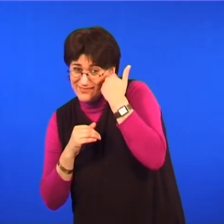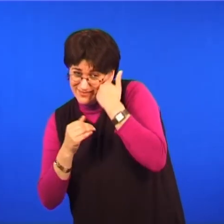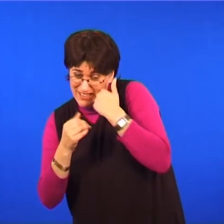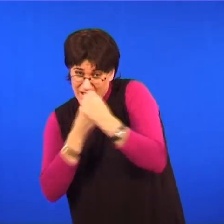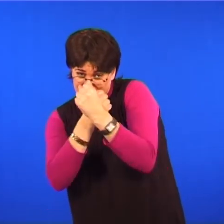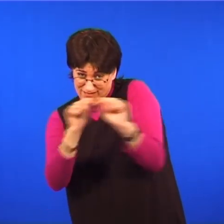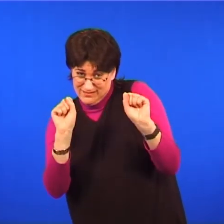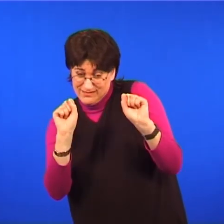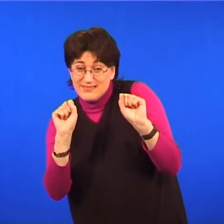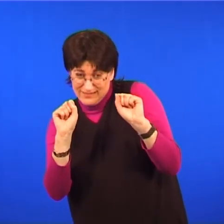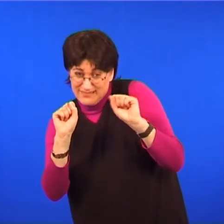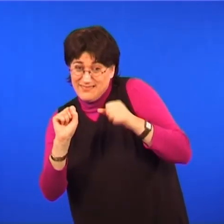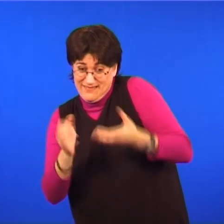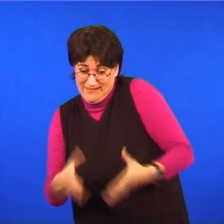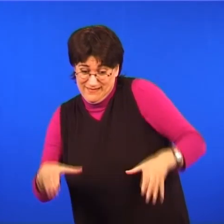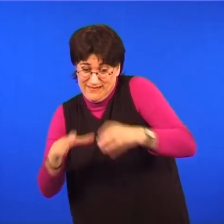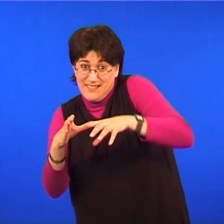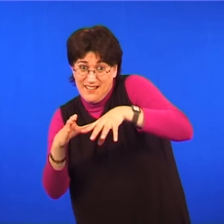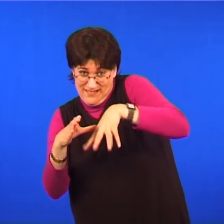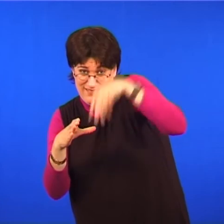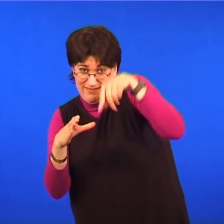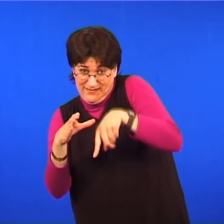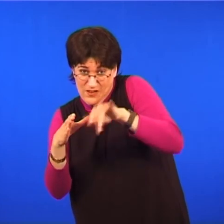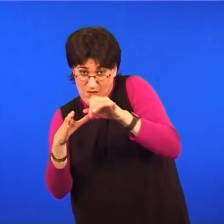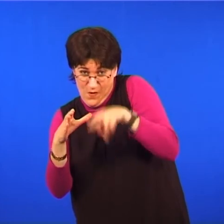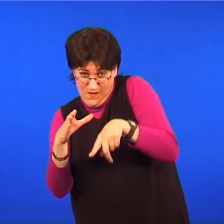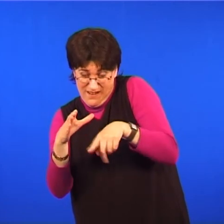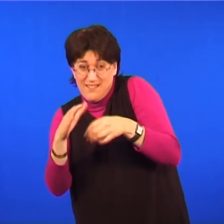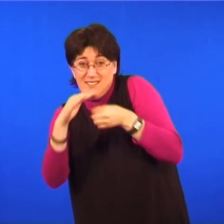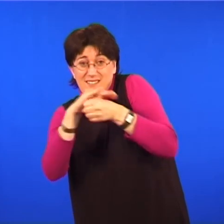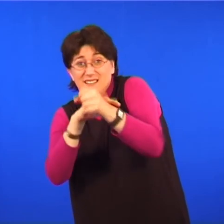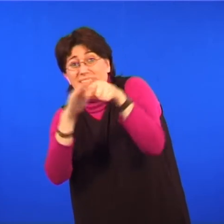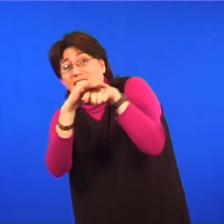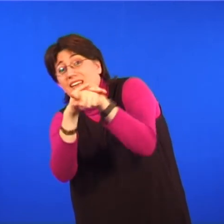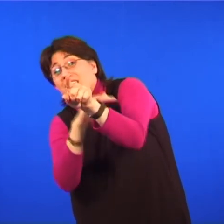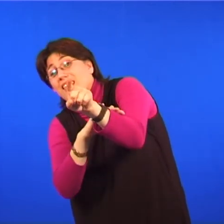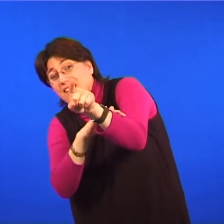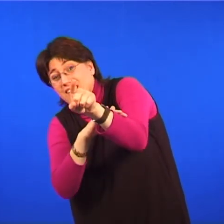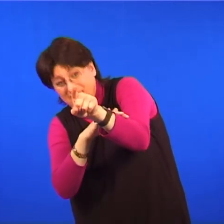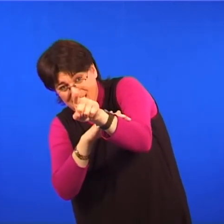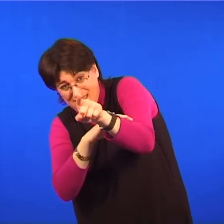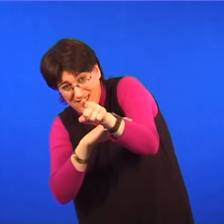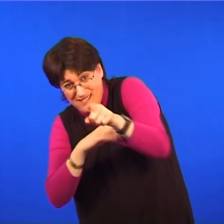„Ég ætla að biðja þig, lausnari minn góður, að lofa vesalings sálinni þeirri arna inn fyrir dyrnar.“